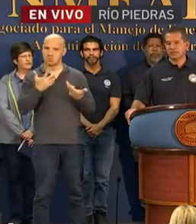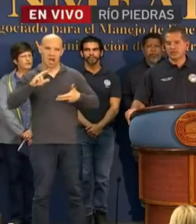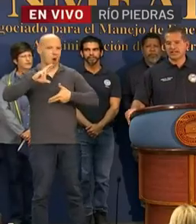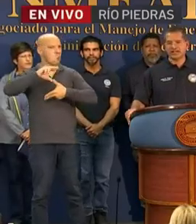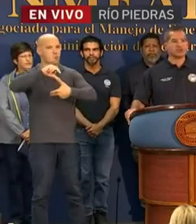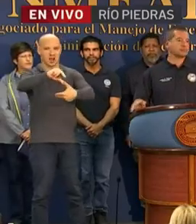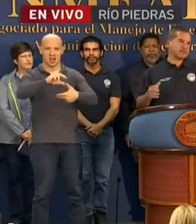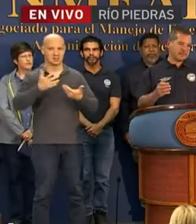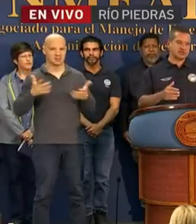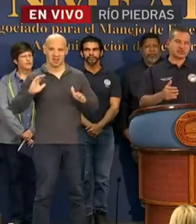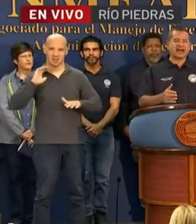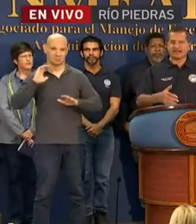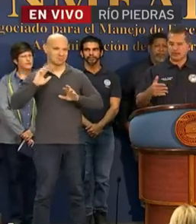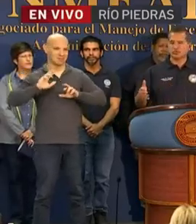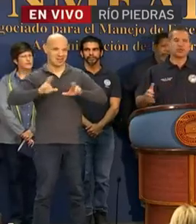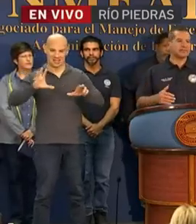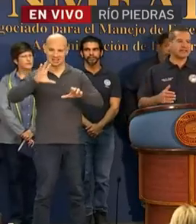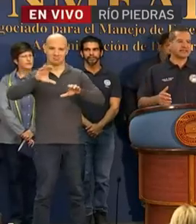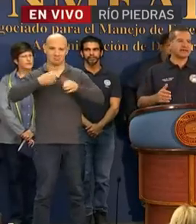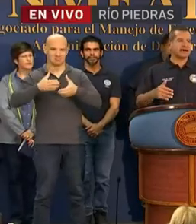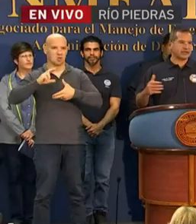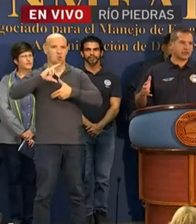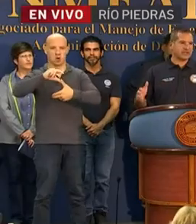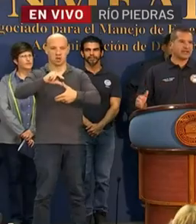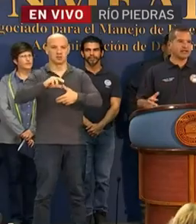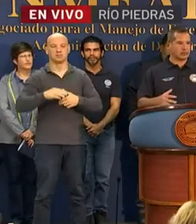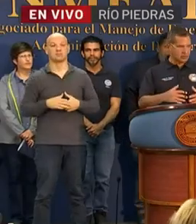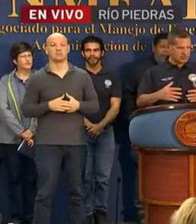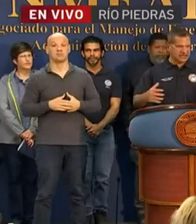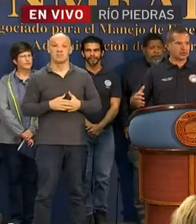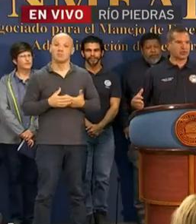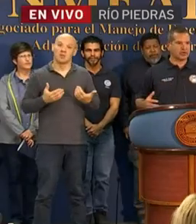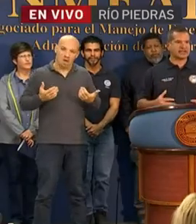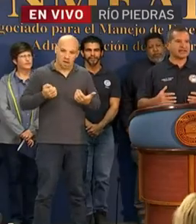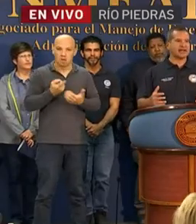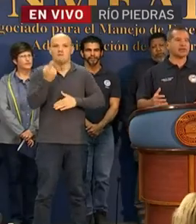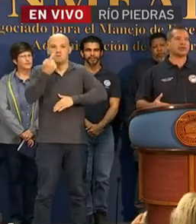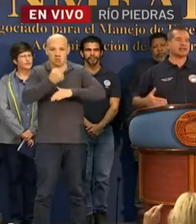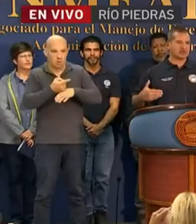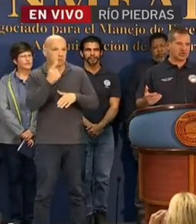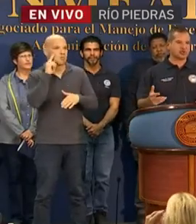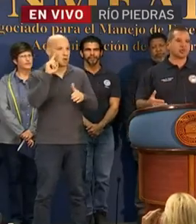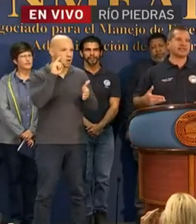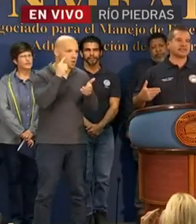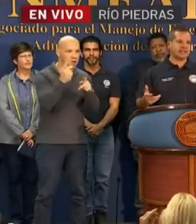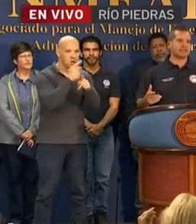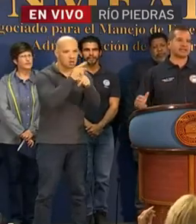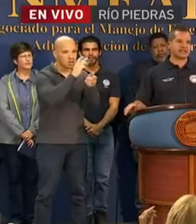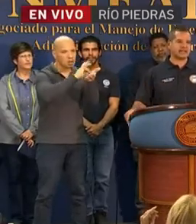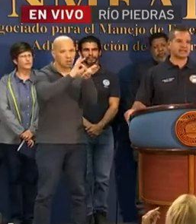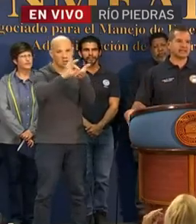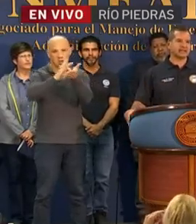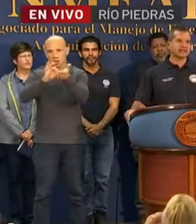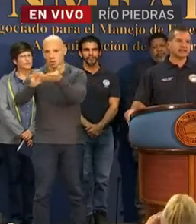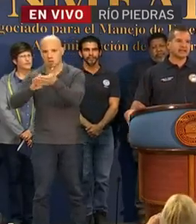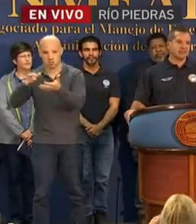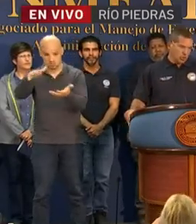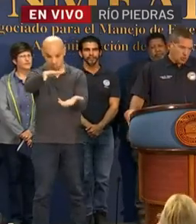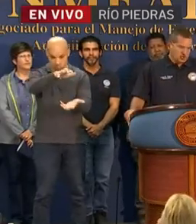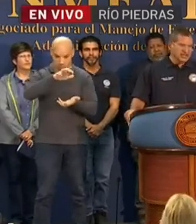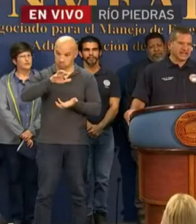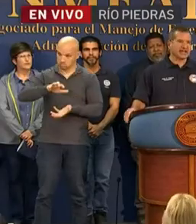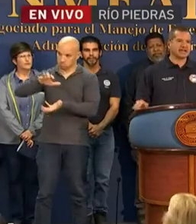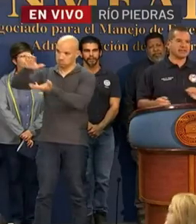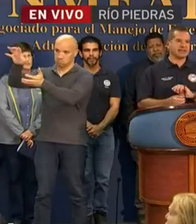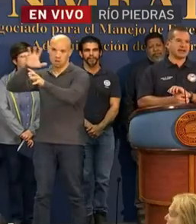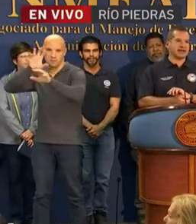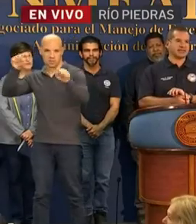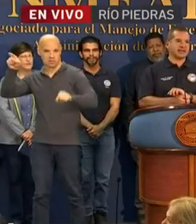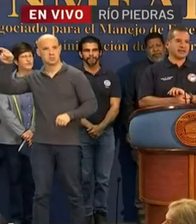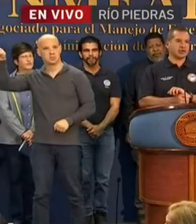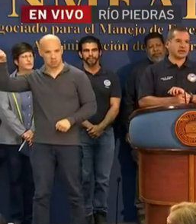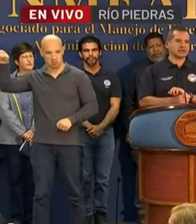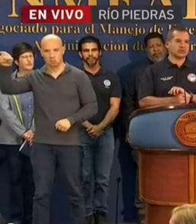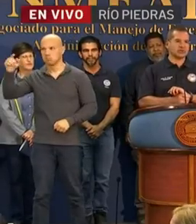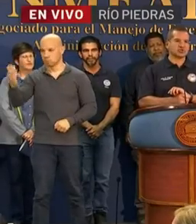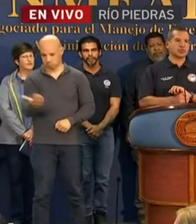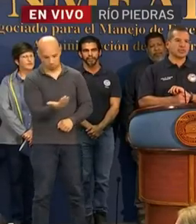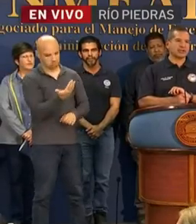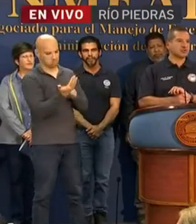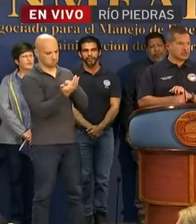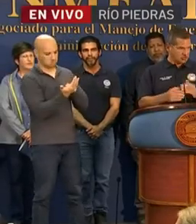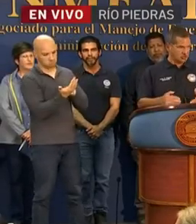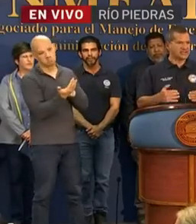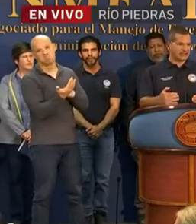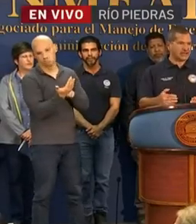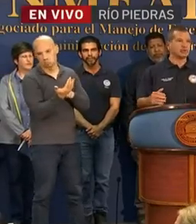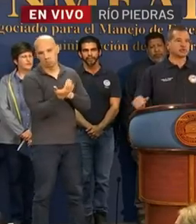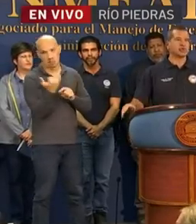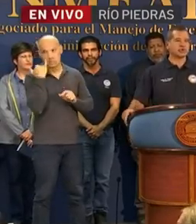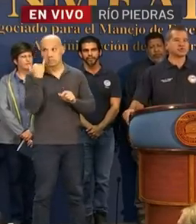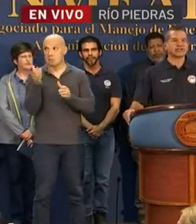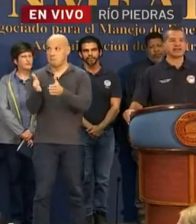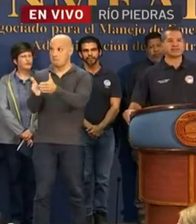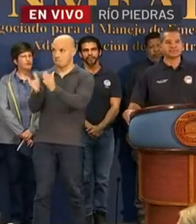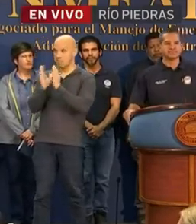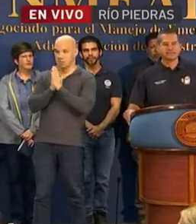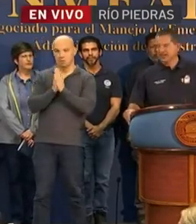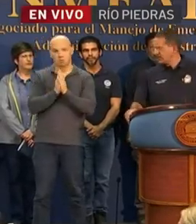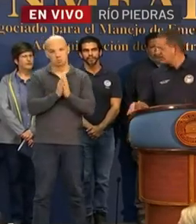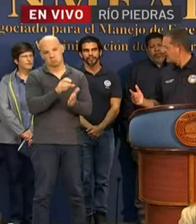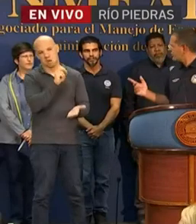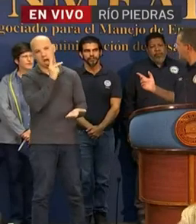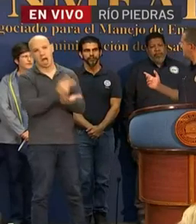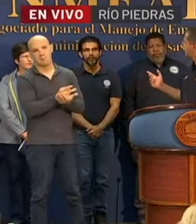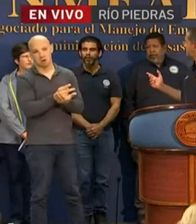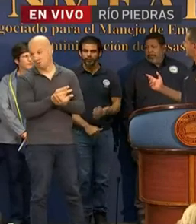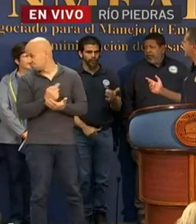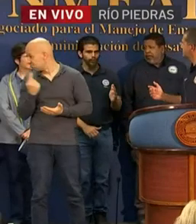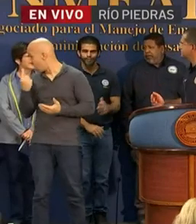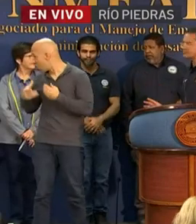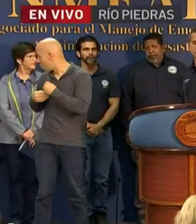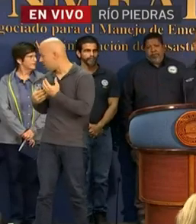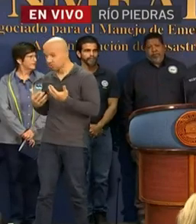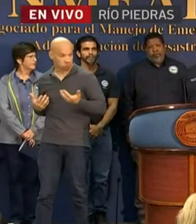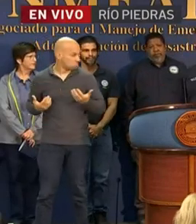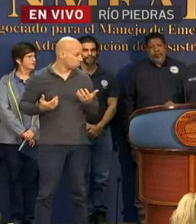SEA DECLARACIÓN SE SOLICITA